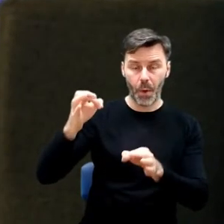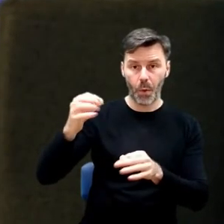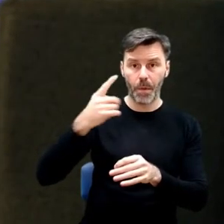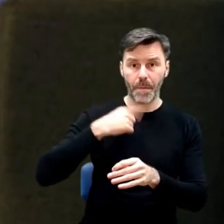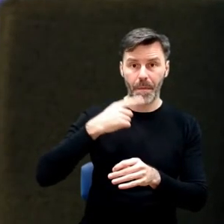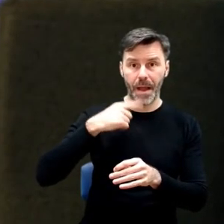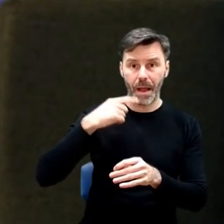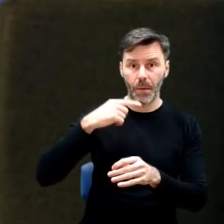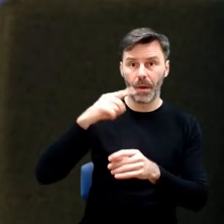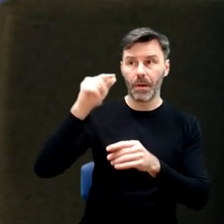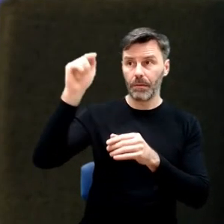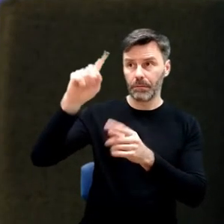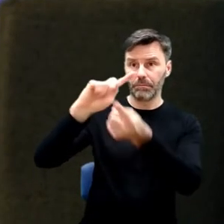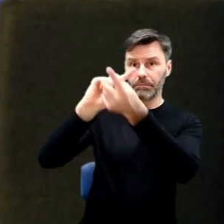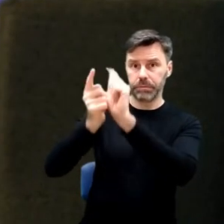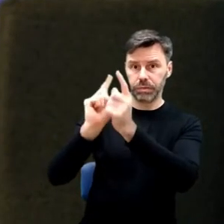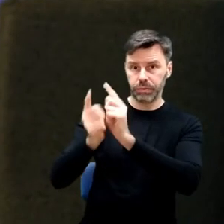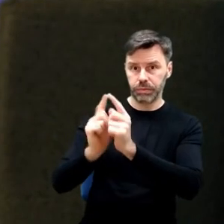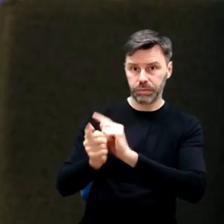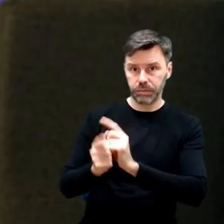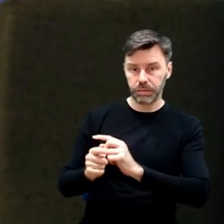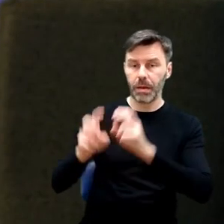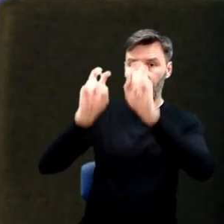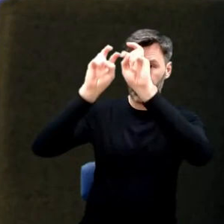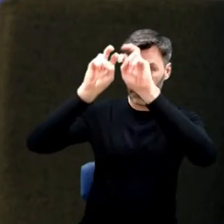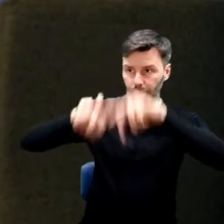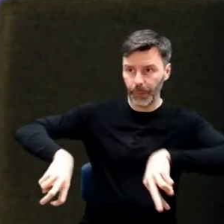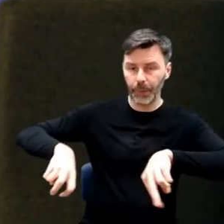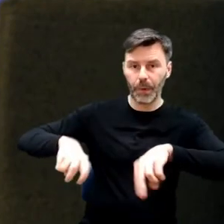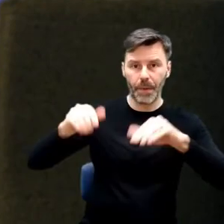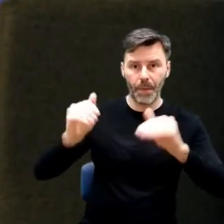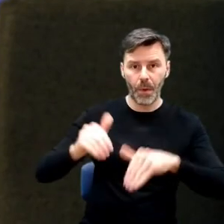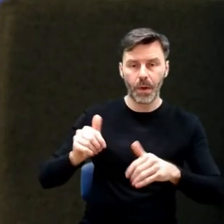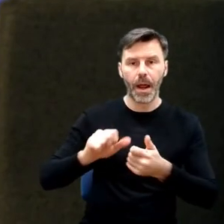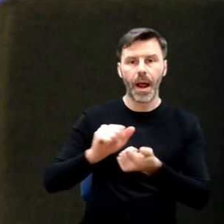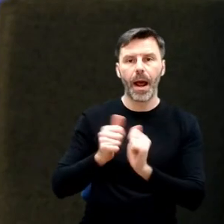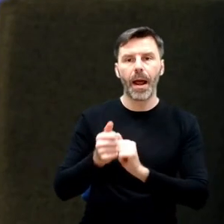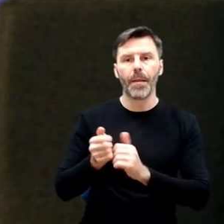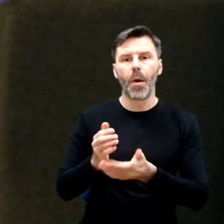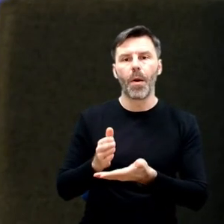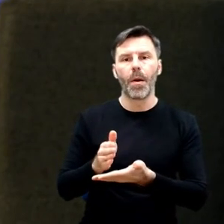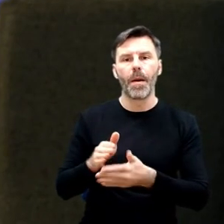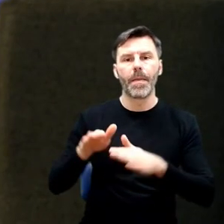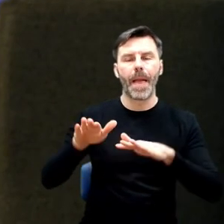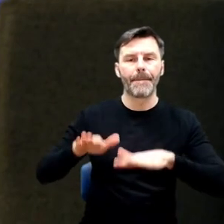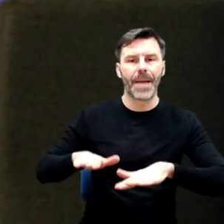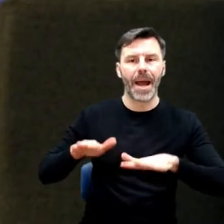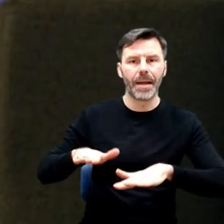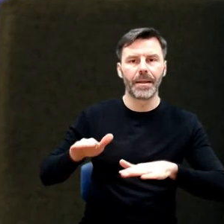Mogą być modułowe i łatwe do rozebrania, mogą mieć w parterze usługę i tą biedronkę, którą ma każde osiedle,